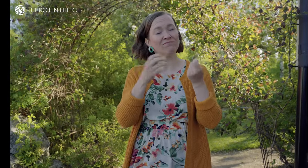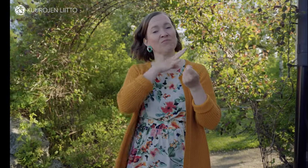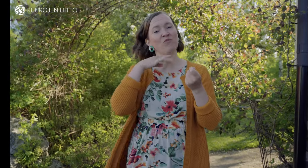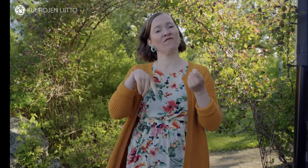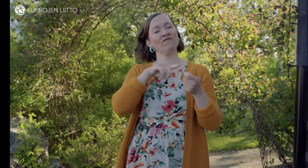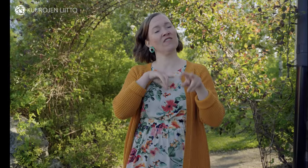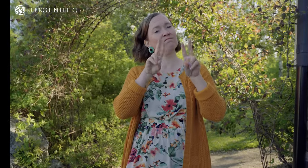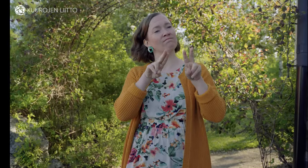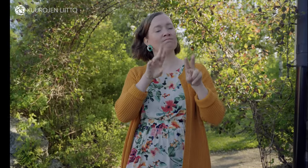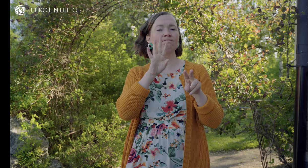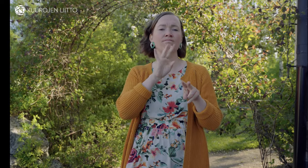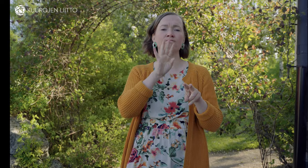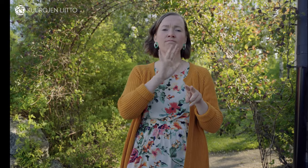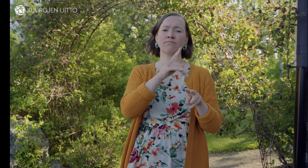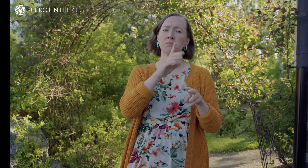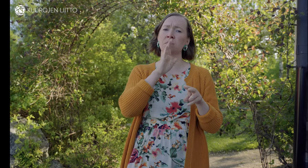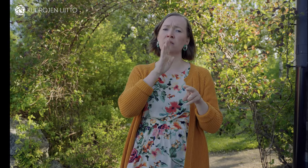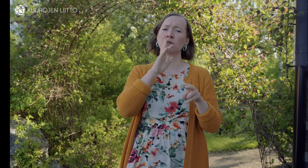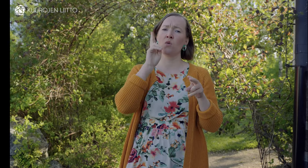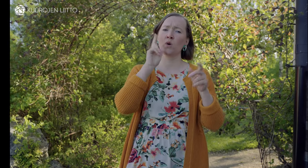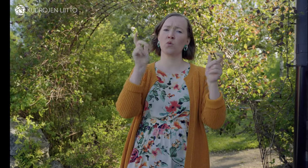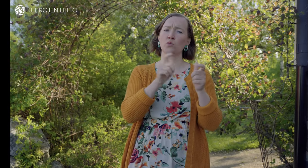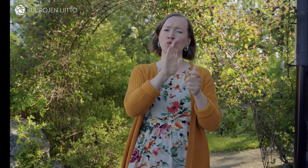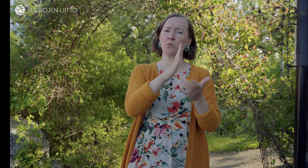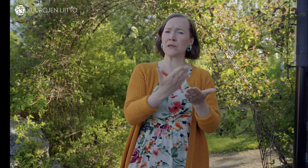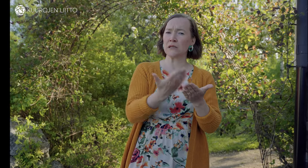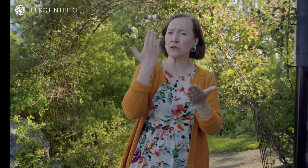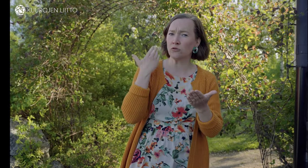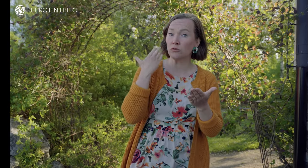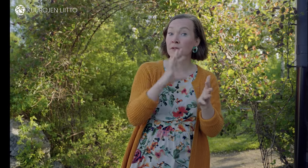Olemme saaneet seurata muisteloita koskien Pietarsaaren kuurojen yhdistystä -